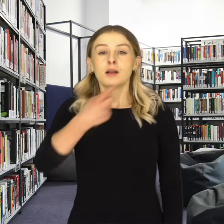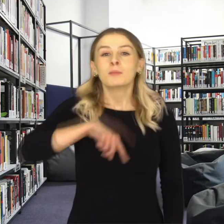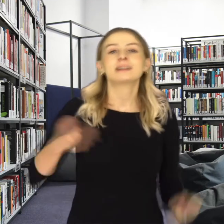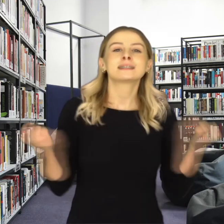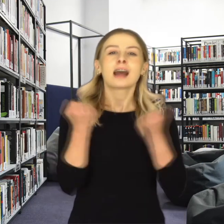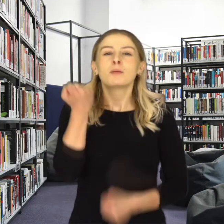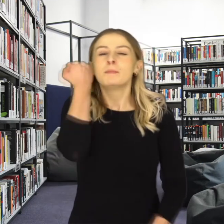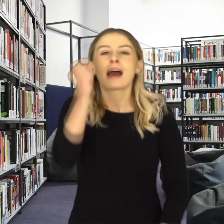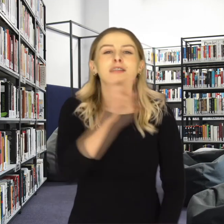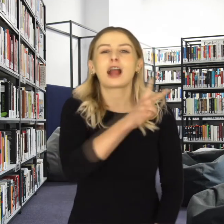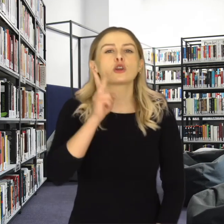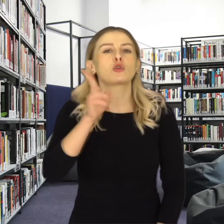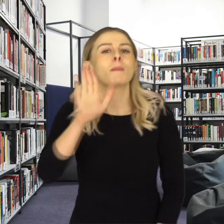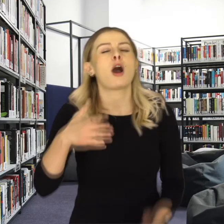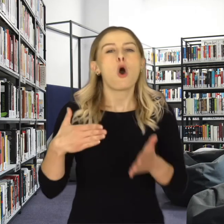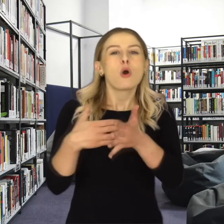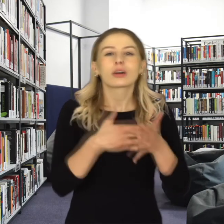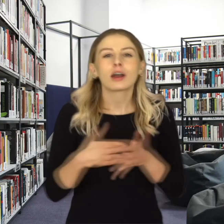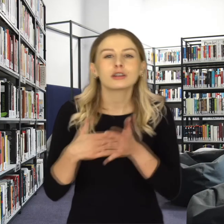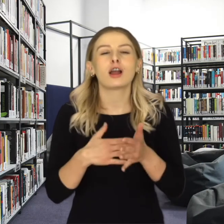Dokonujemy wszelkich starań, żeby każda osoba, bez względu na jej ograniczenia